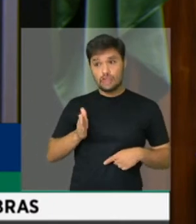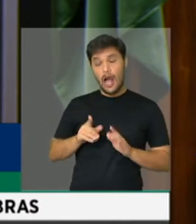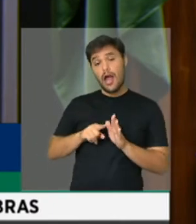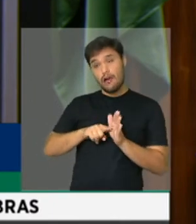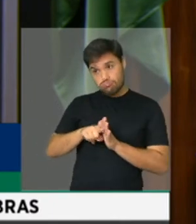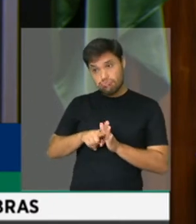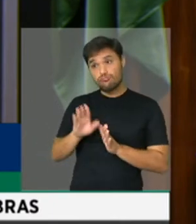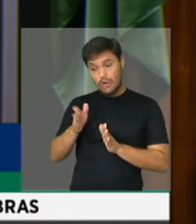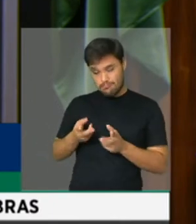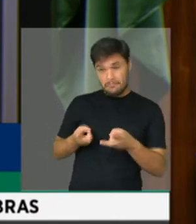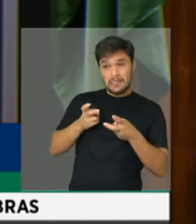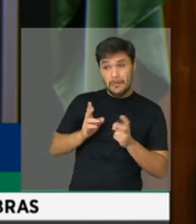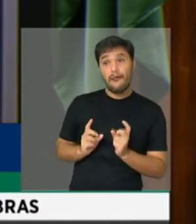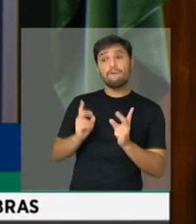QUÊ?! PORQUE A ELETROBRAS DEIXOU DE PARTICIPAR DE LEILÕ